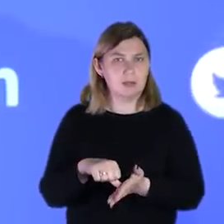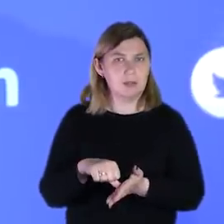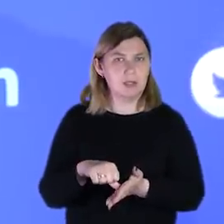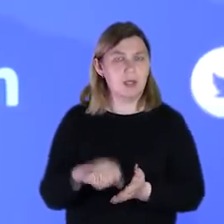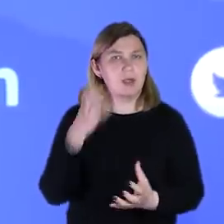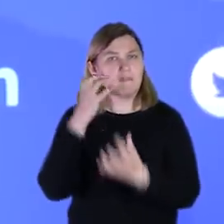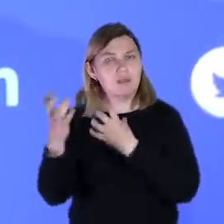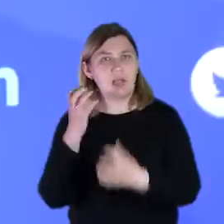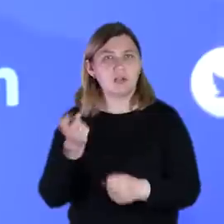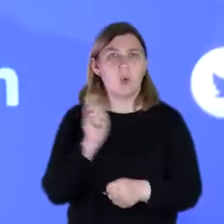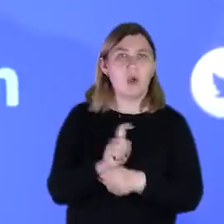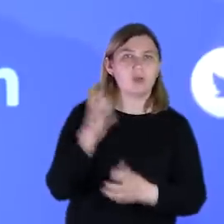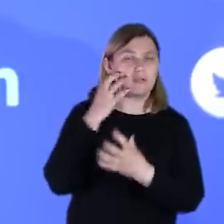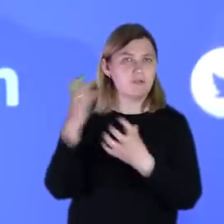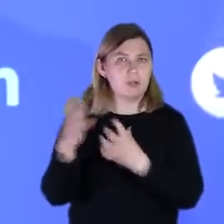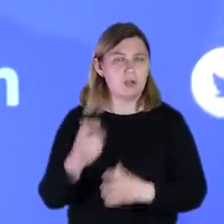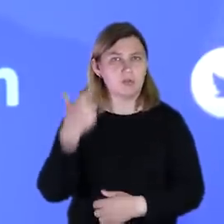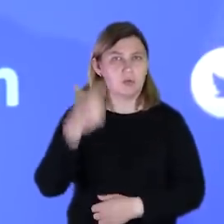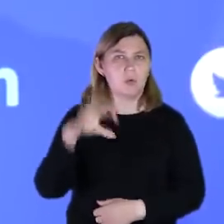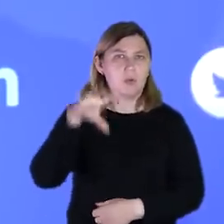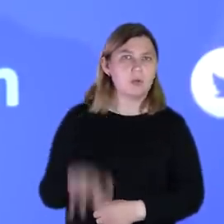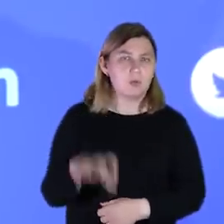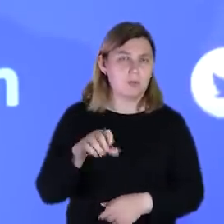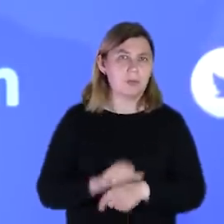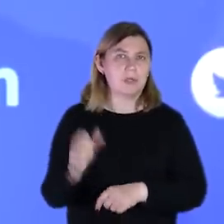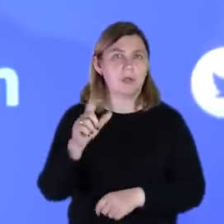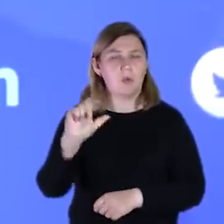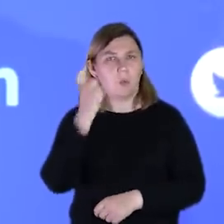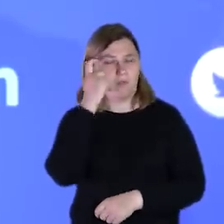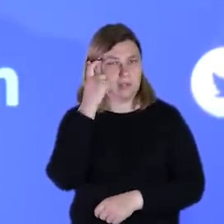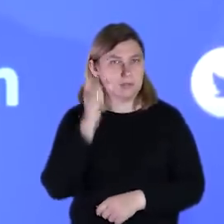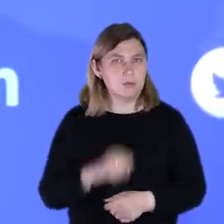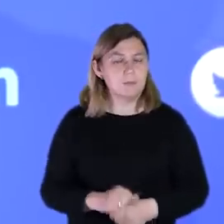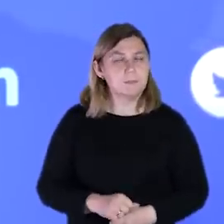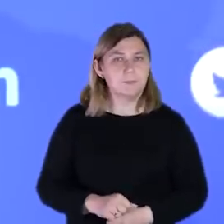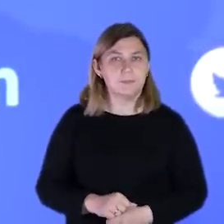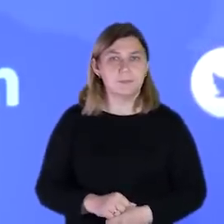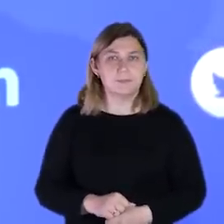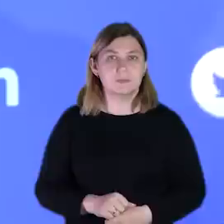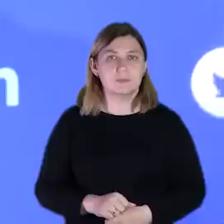wywiadu i kontrwywiadu Warszawy, Oddział II Sztabu Generalnego, a później Sztabu Głównego.